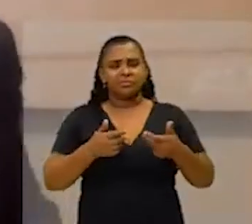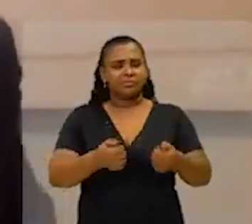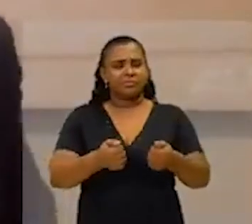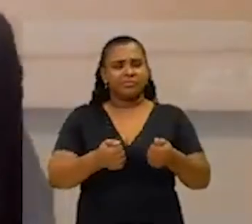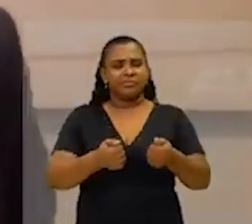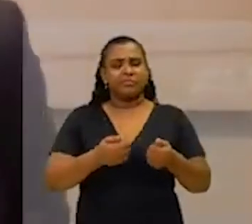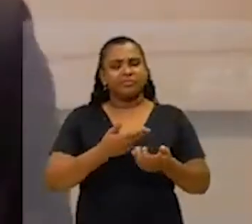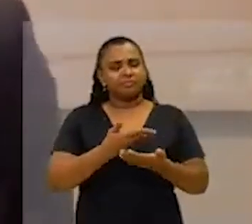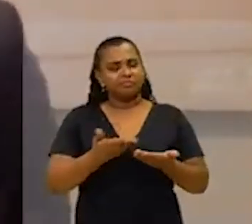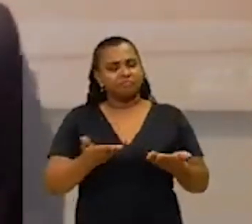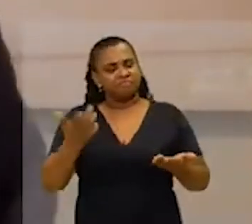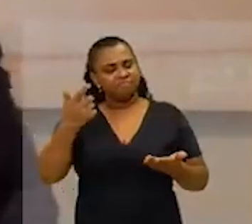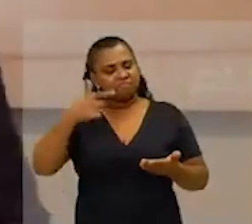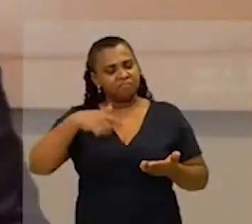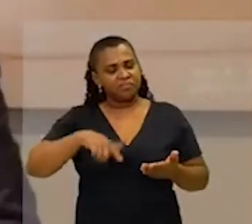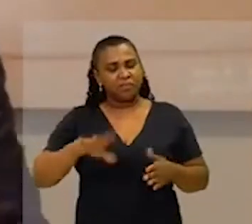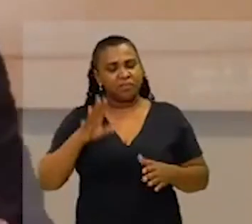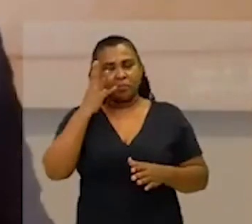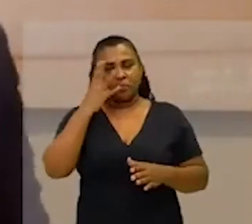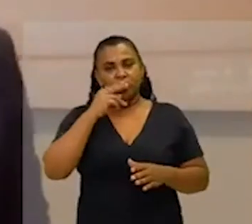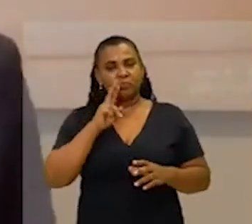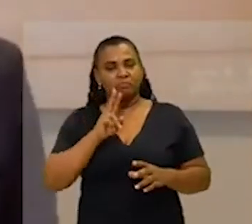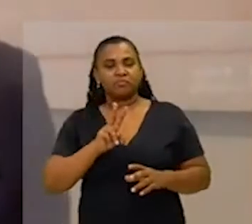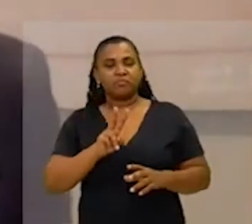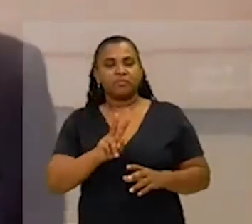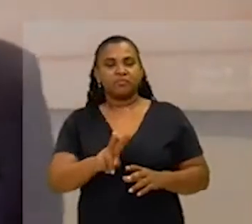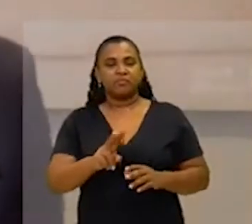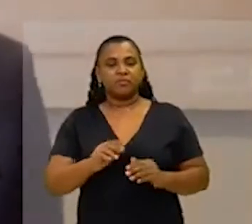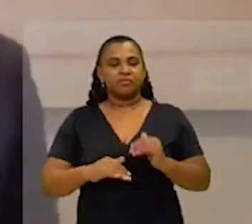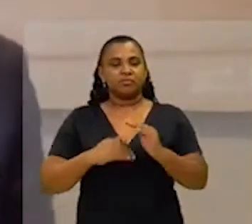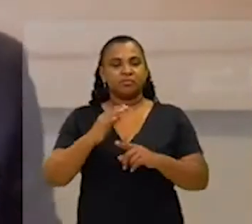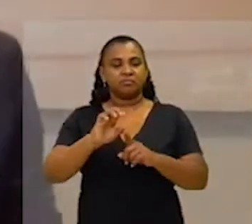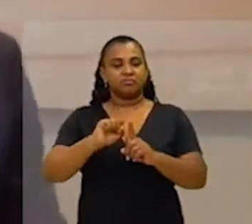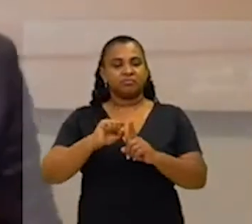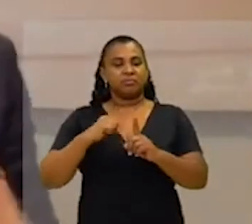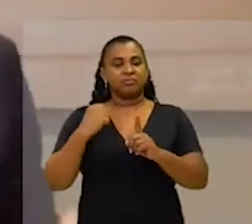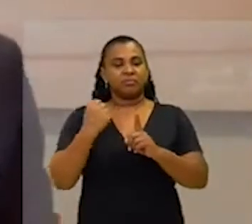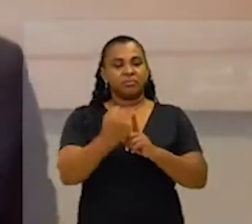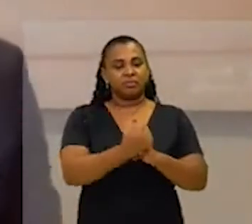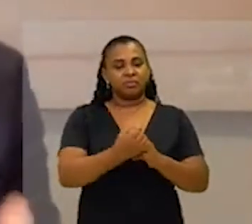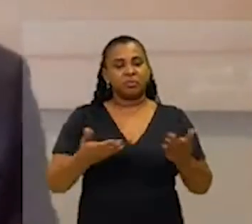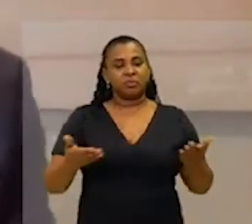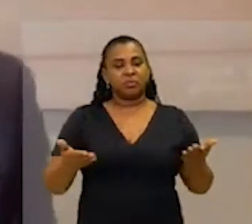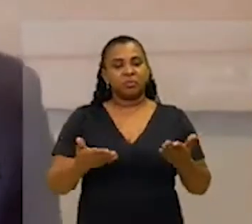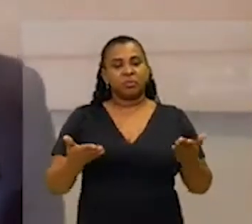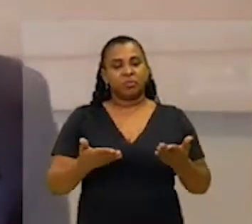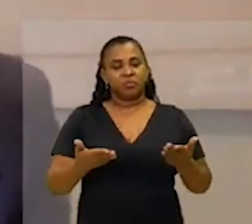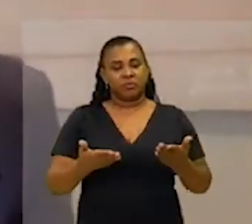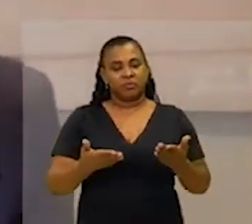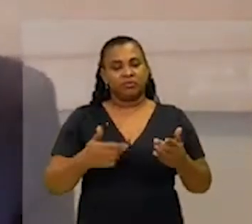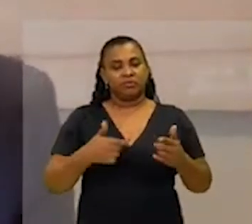não quer mais bonito de se ver numa sociedade contemporânea numa sociedade que trabalha com